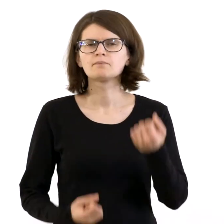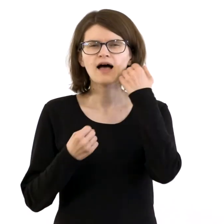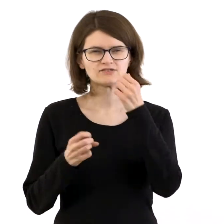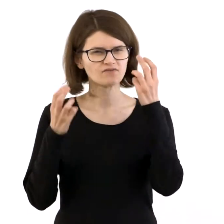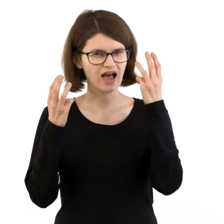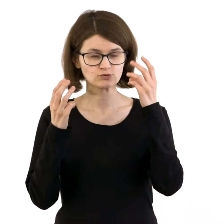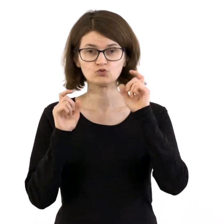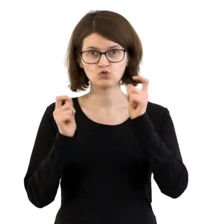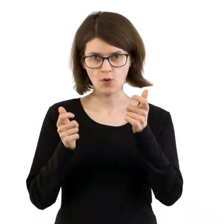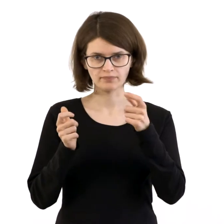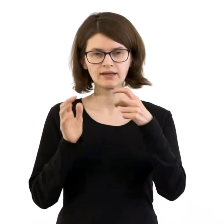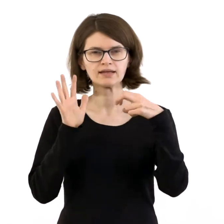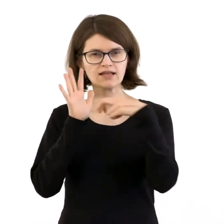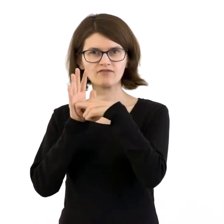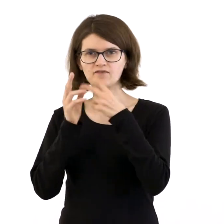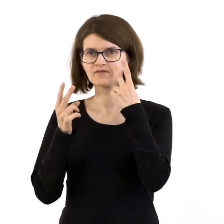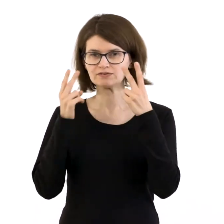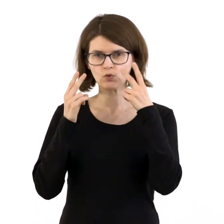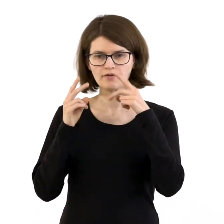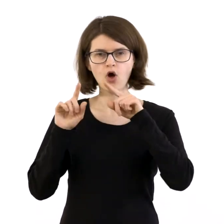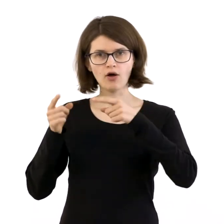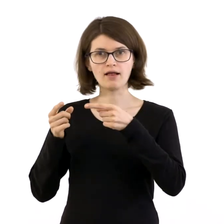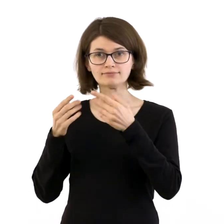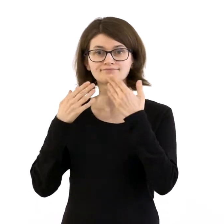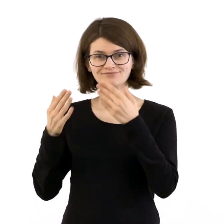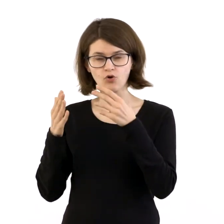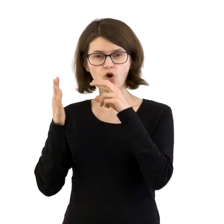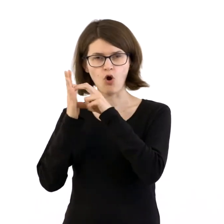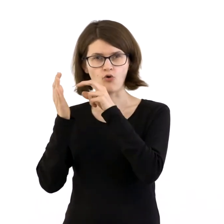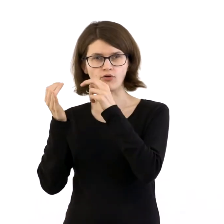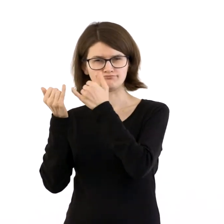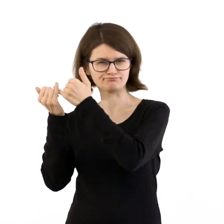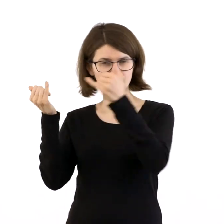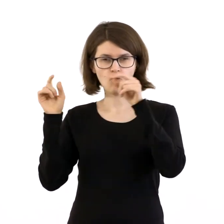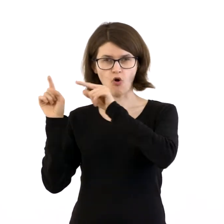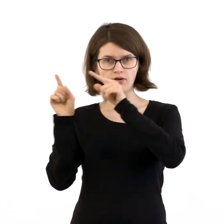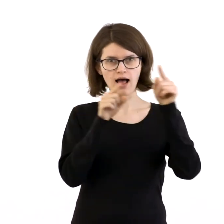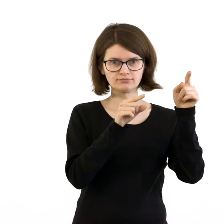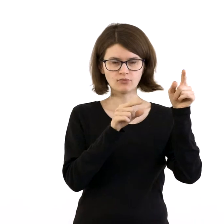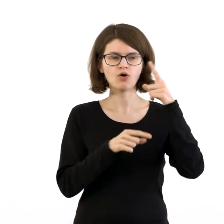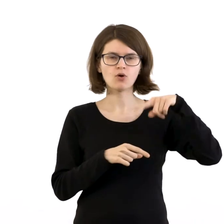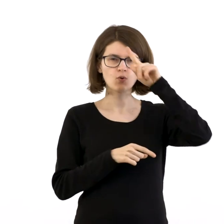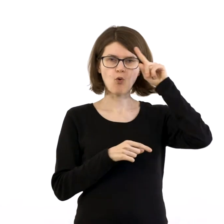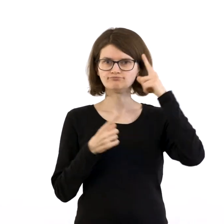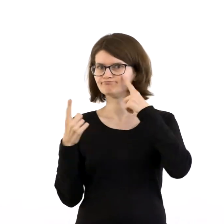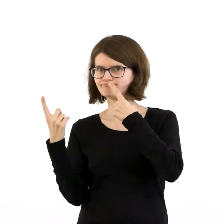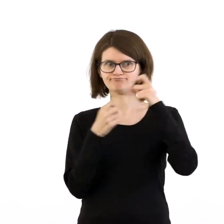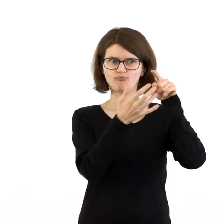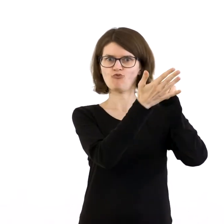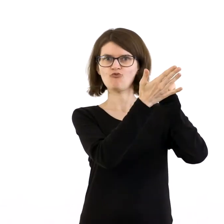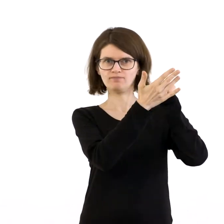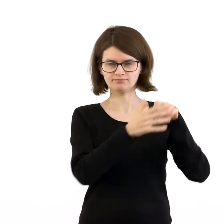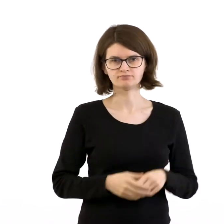1. Bardzo ważna jest identyfikacja wizualna organizacji, która pozwala odbiorcy odróżnić naszą organizację od innej.